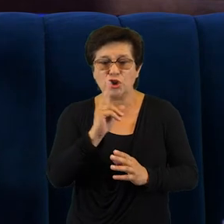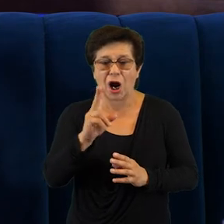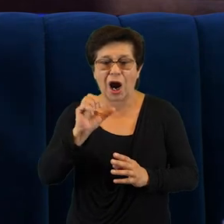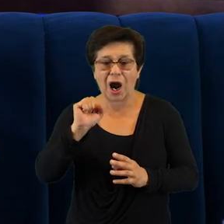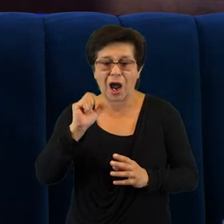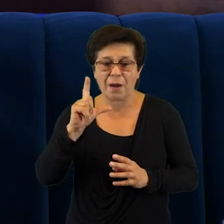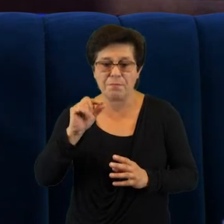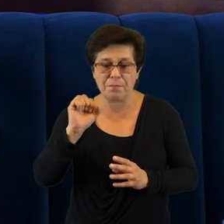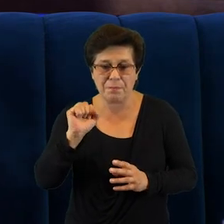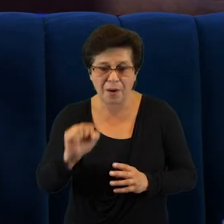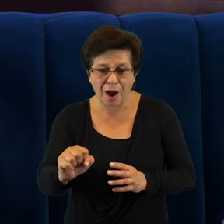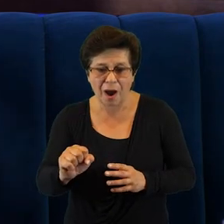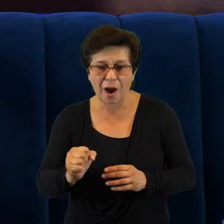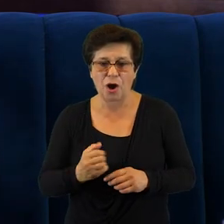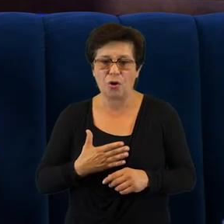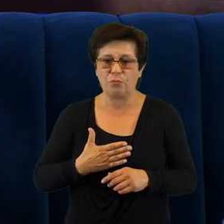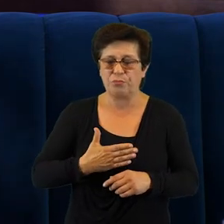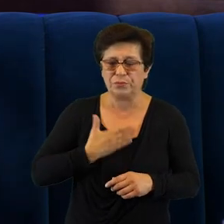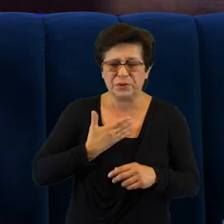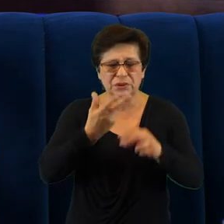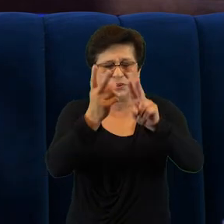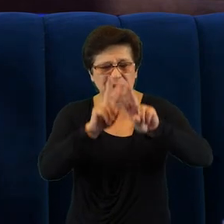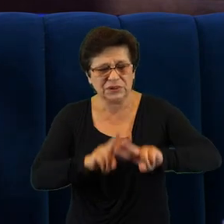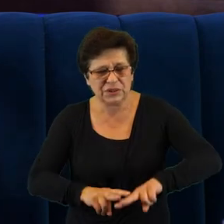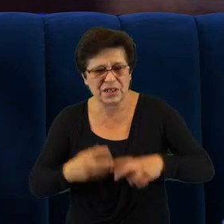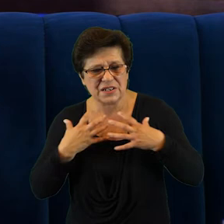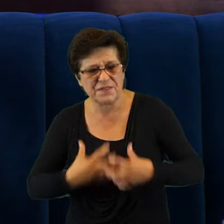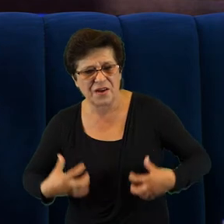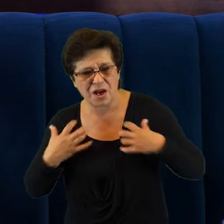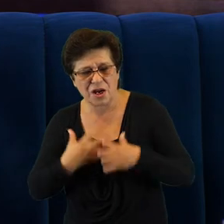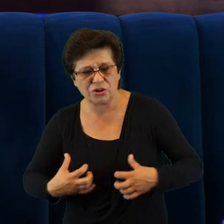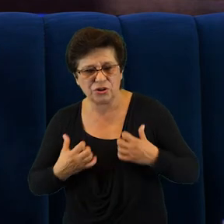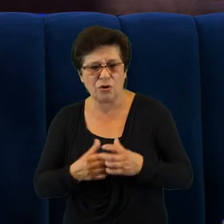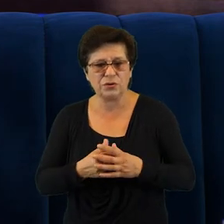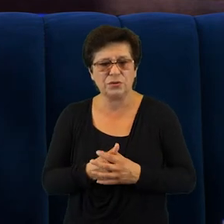i jest to obraz losu Żydów wschodnio-europejskich.